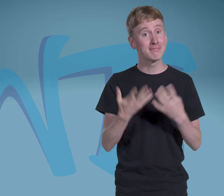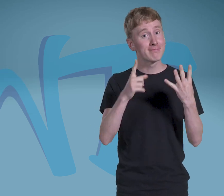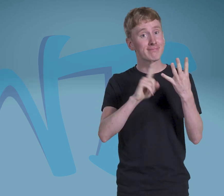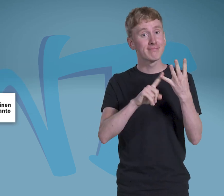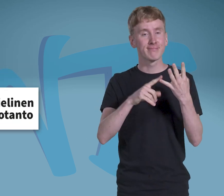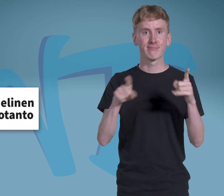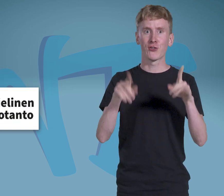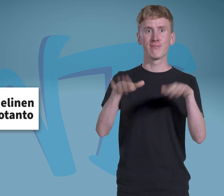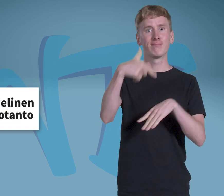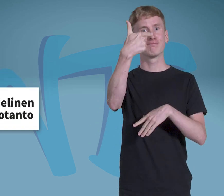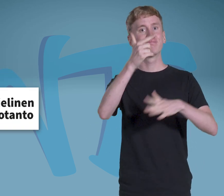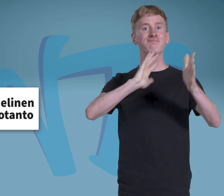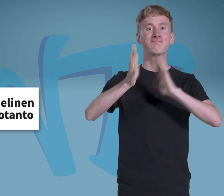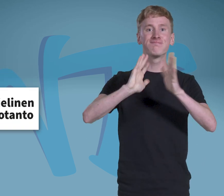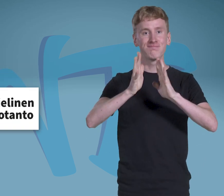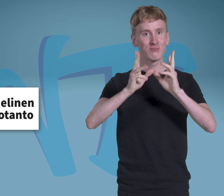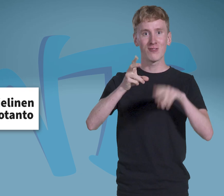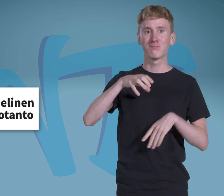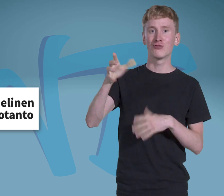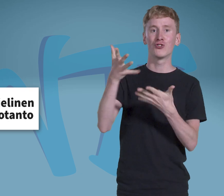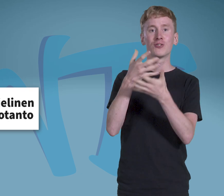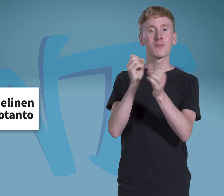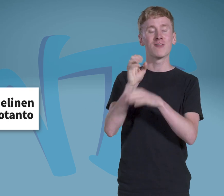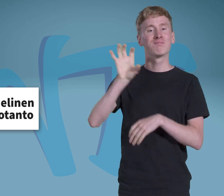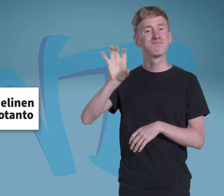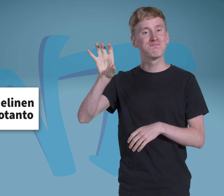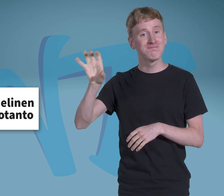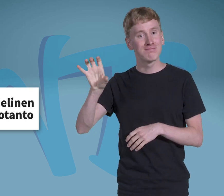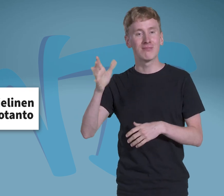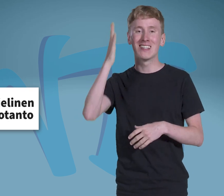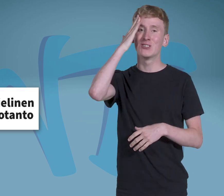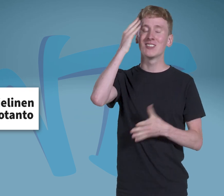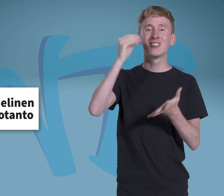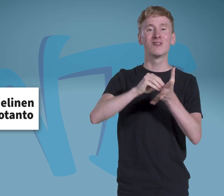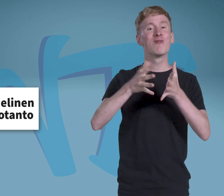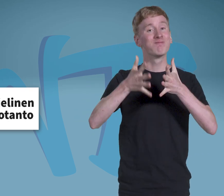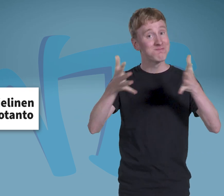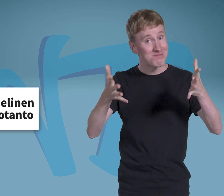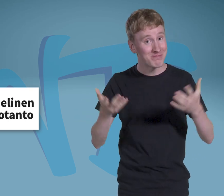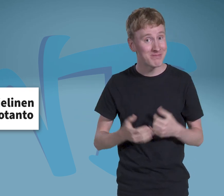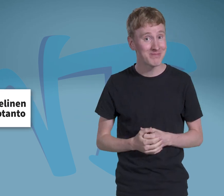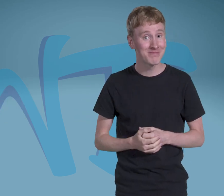Viitottujen videoiden tuottaminen ja jakaminen sosiaalisessa mediassa tietoisuuden lisäämiseksi